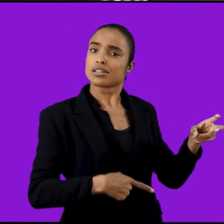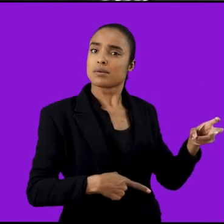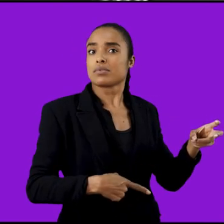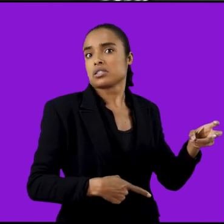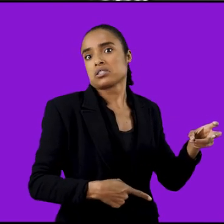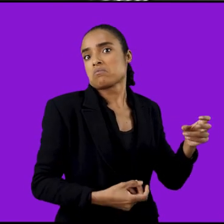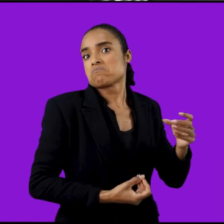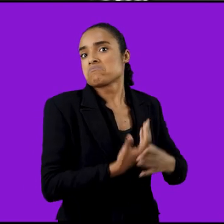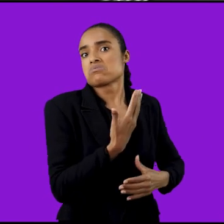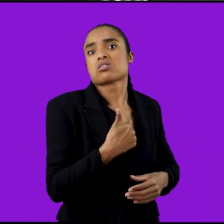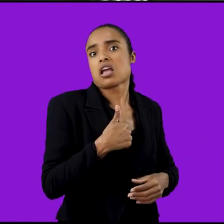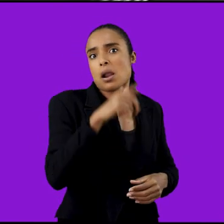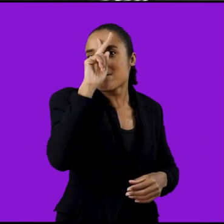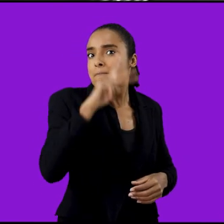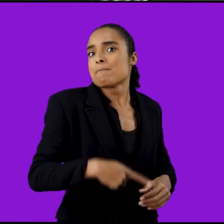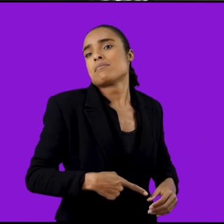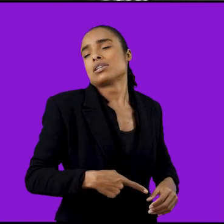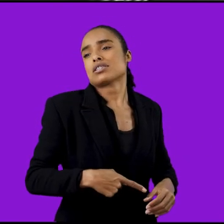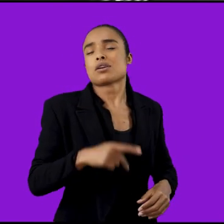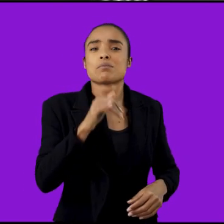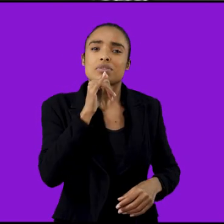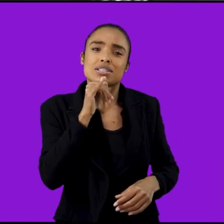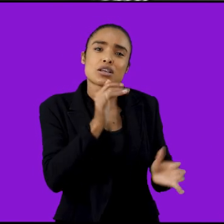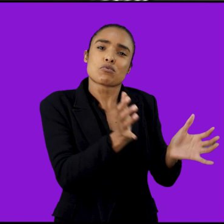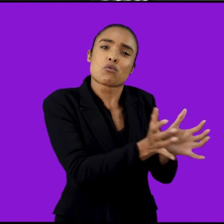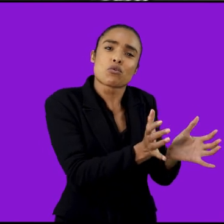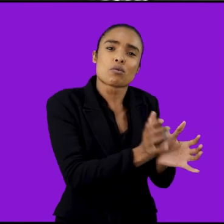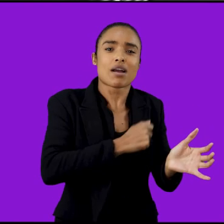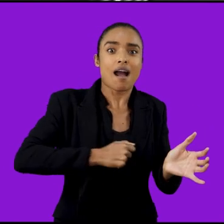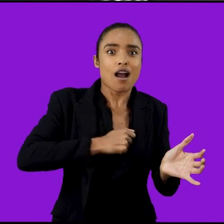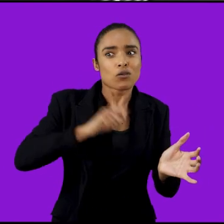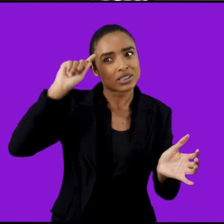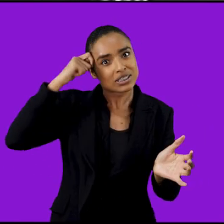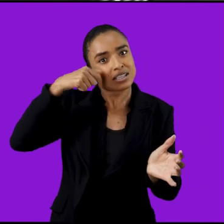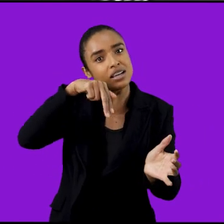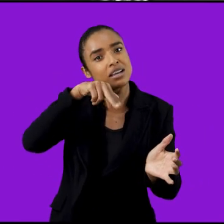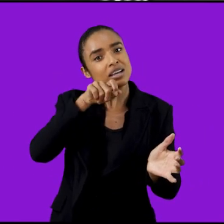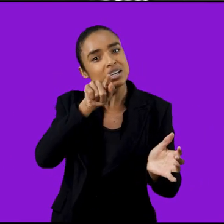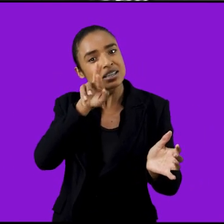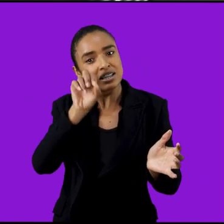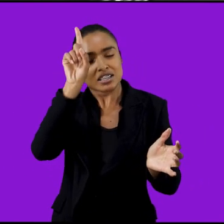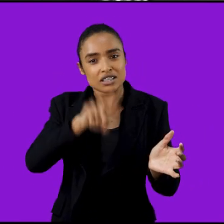a minha subjetividade, entendeu? Tipo Agosto Negro Agosto Negro, né? Lembra do Augosto Negro? Lógico, com Xis, com KL Jay MV Bill